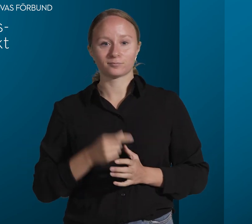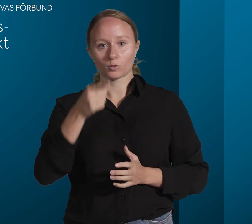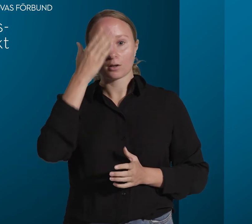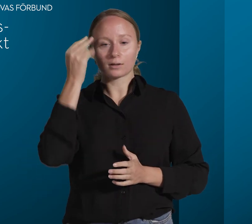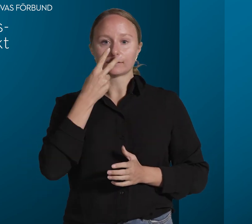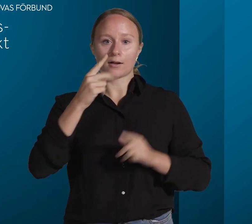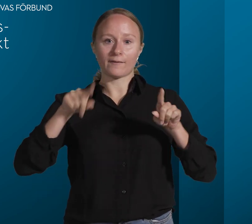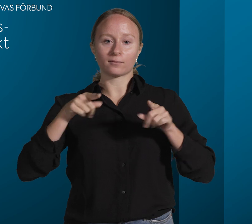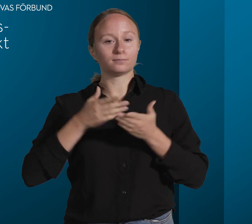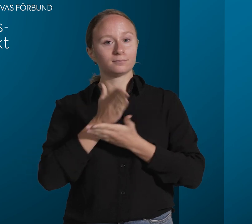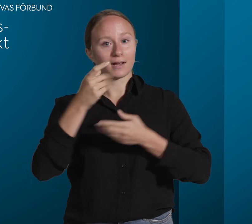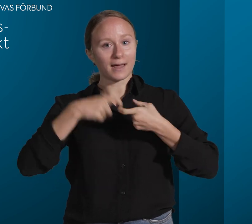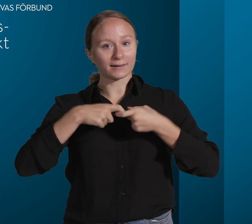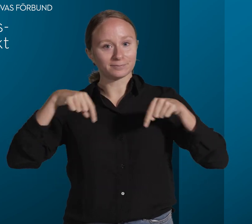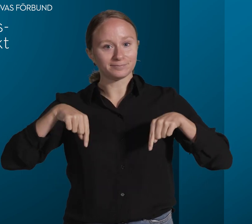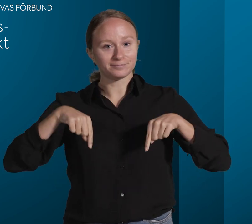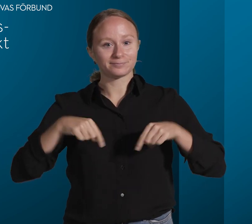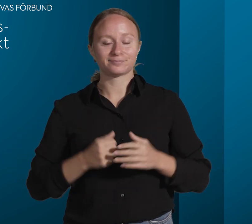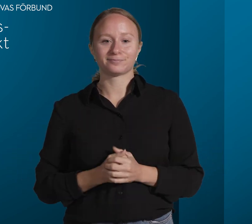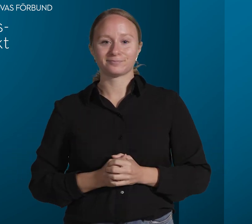Du kan se videon i sin helhet via länken intill.